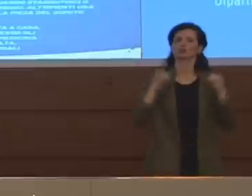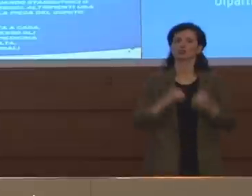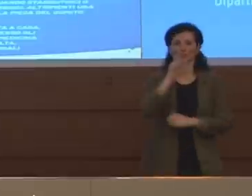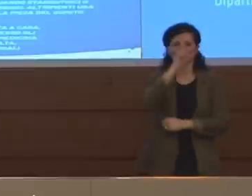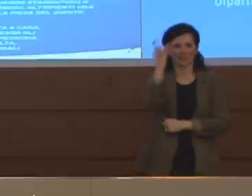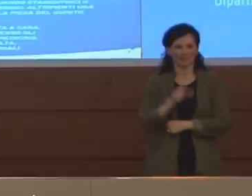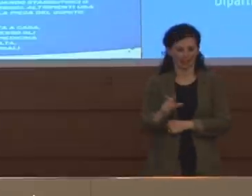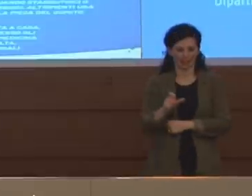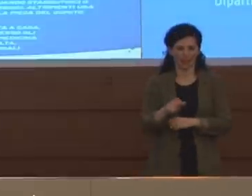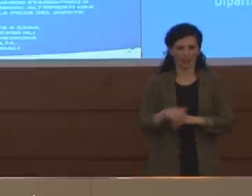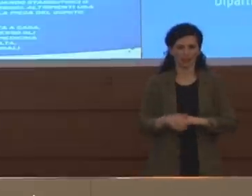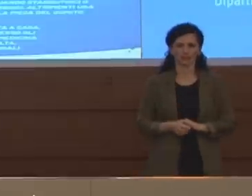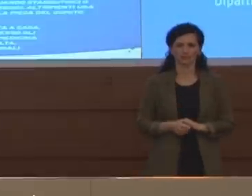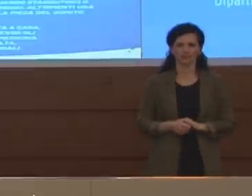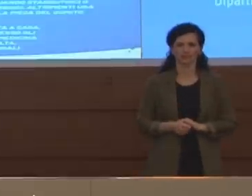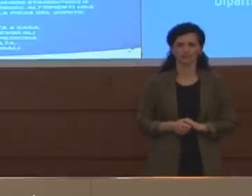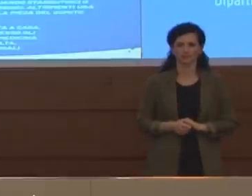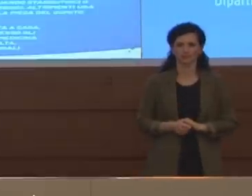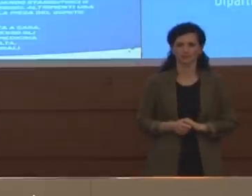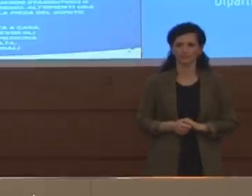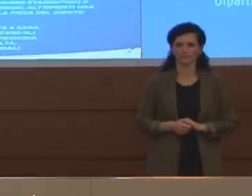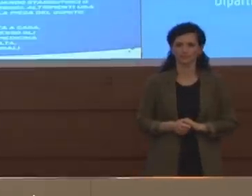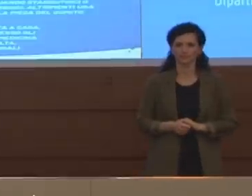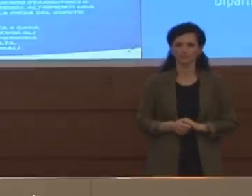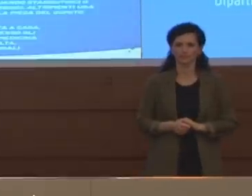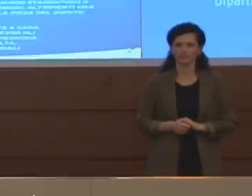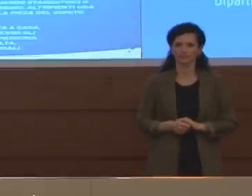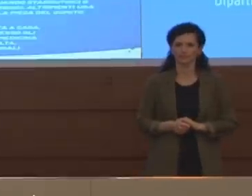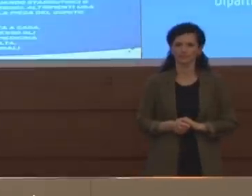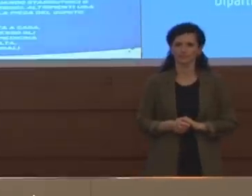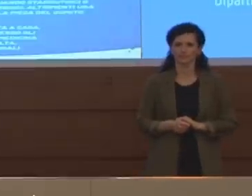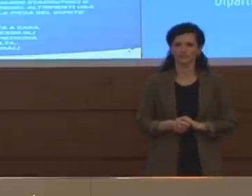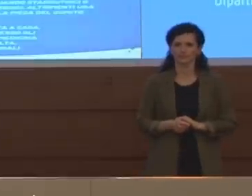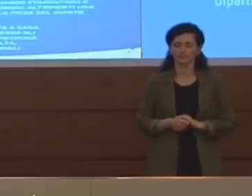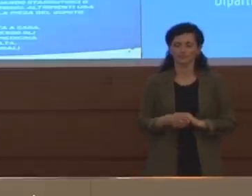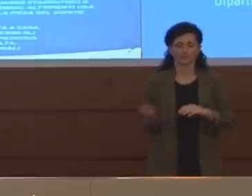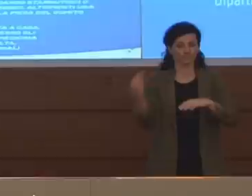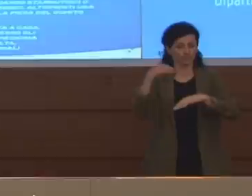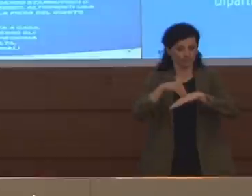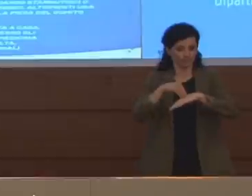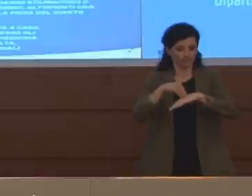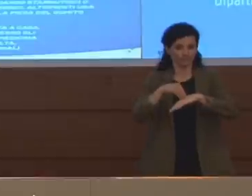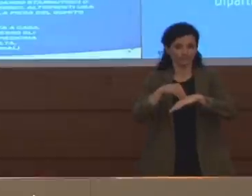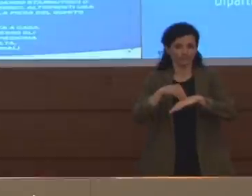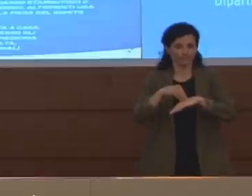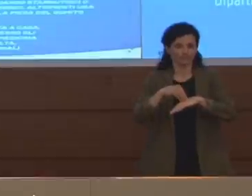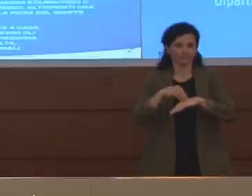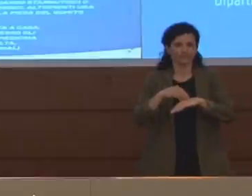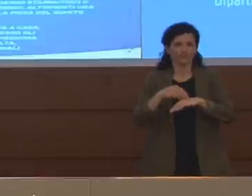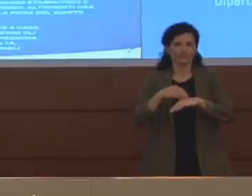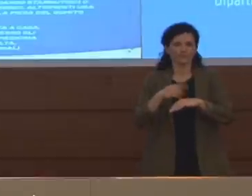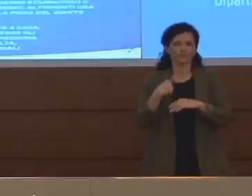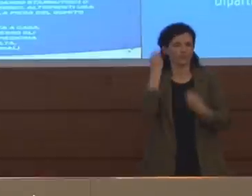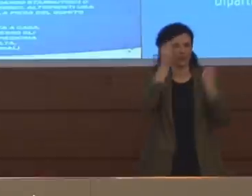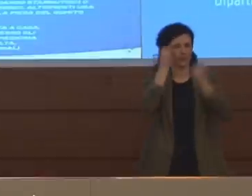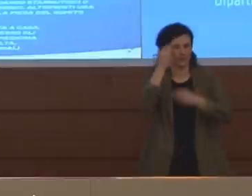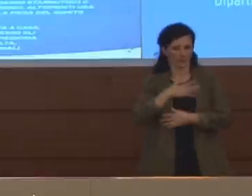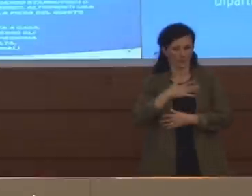tanto se ne parla, riguarda i test sierologici. Anche qui vorrei provare a